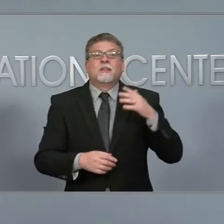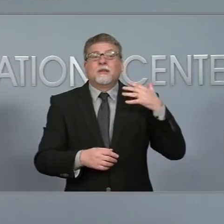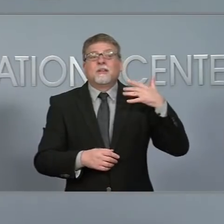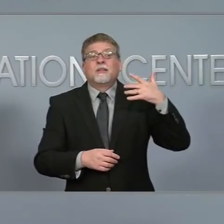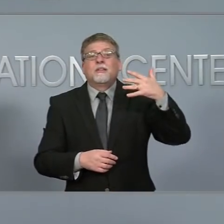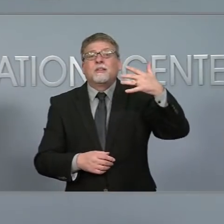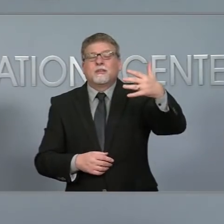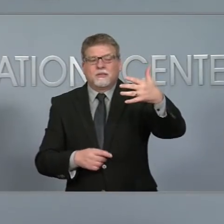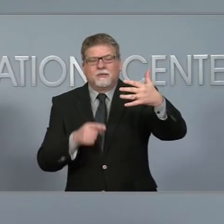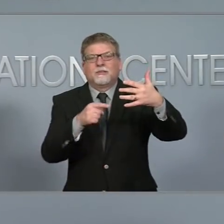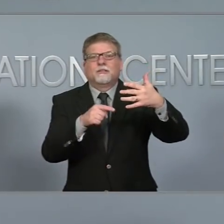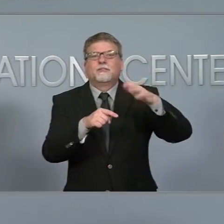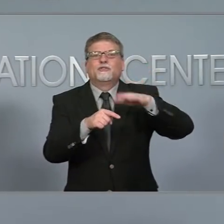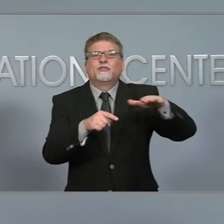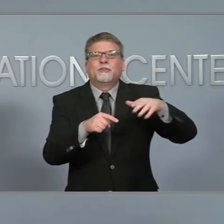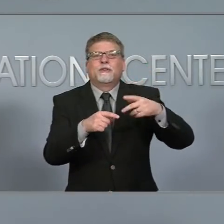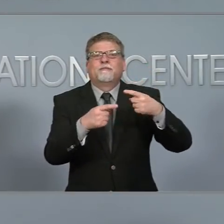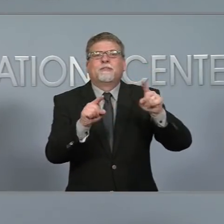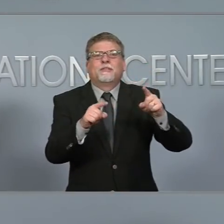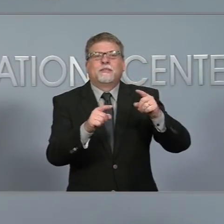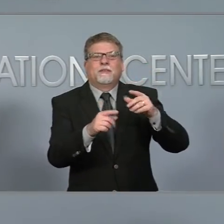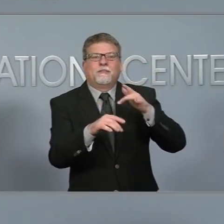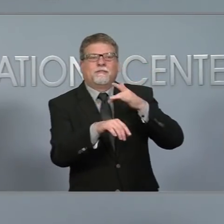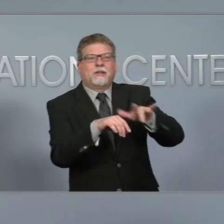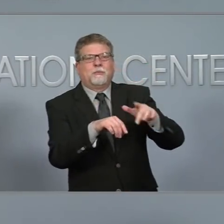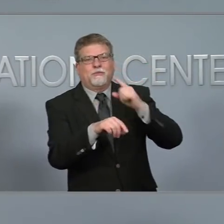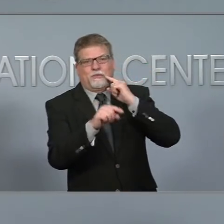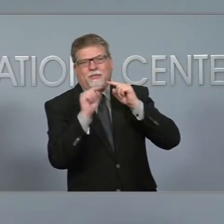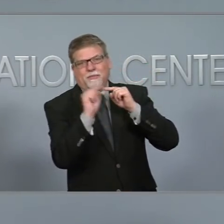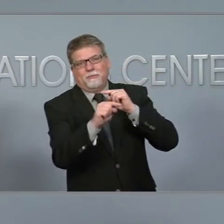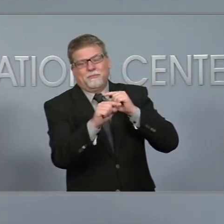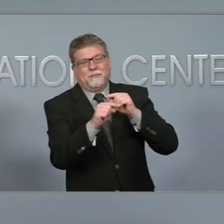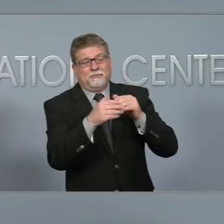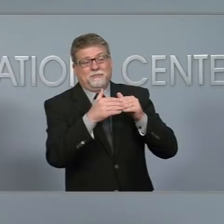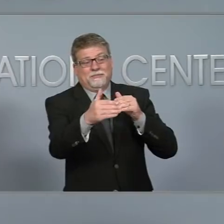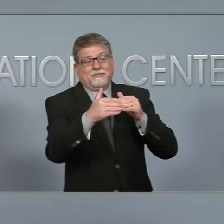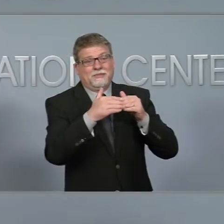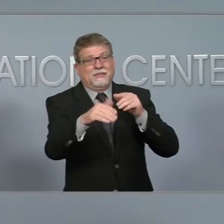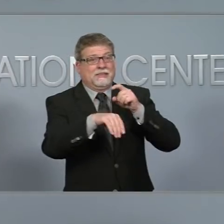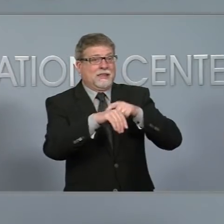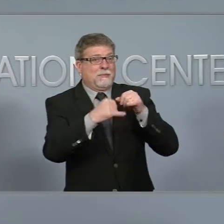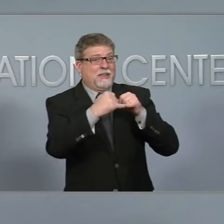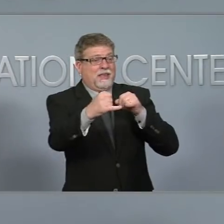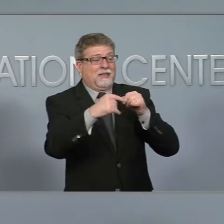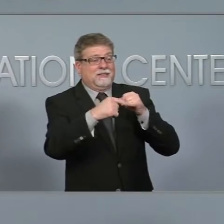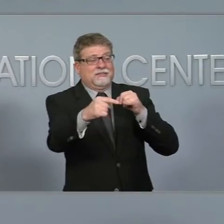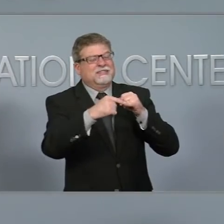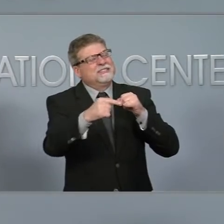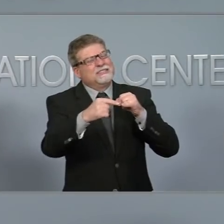sacamos las vacunas de de cinco o más años,